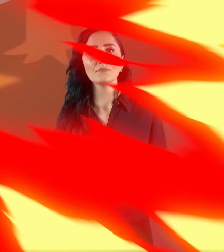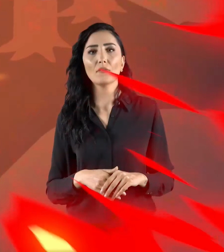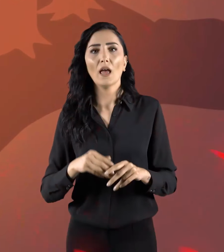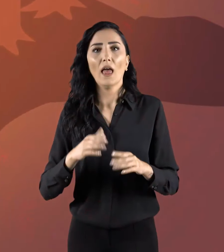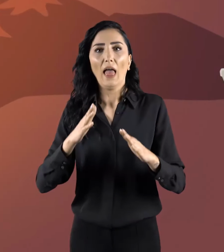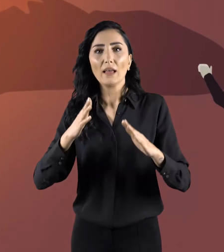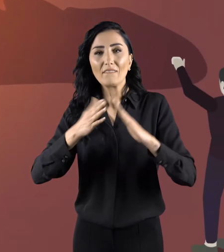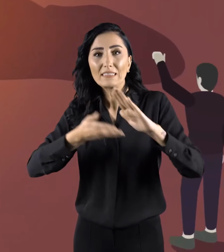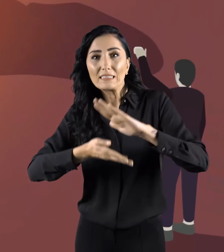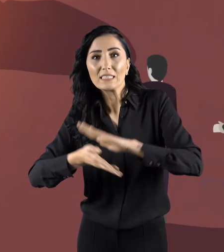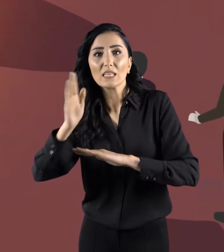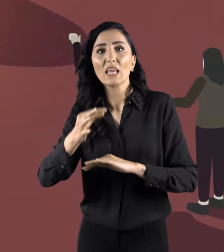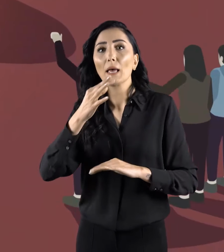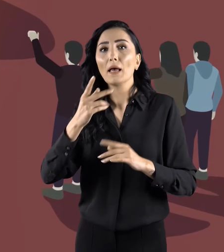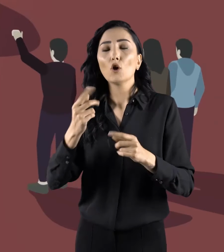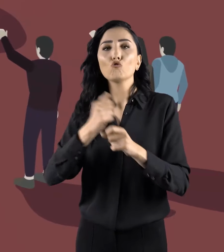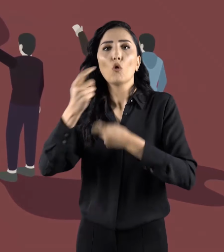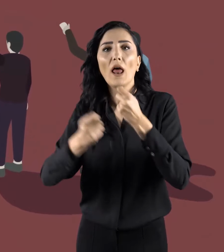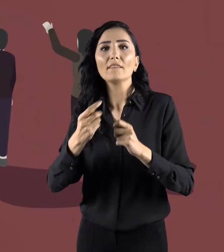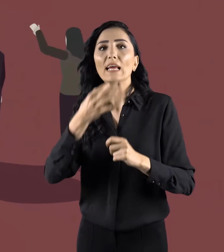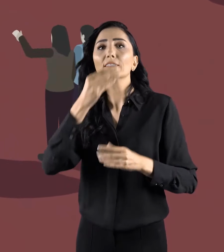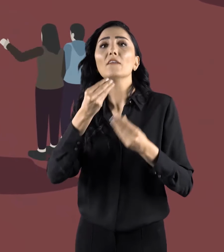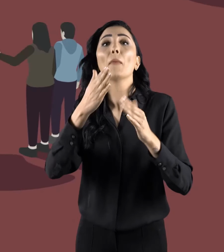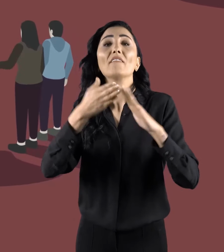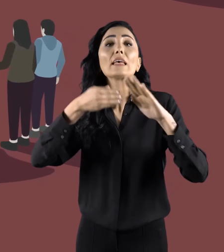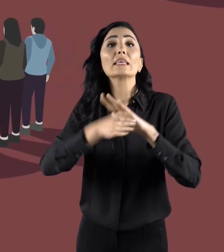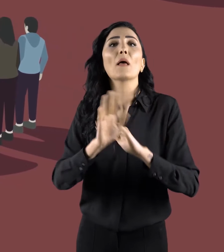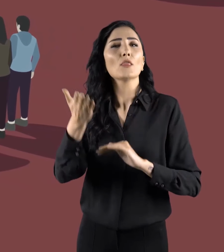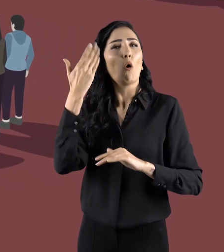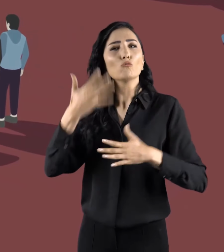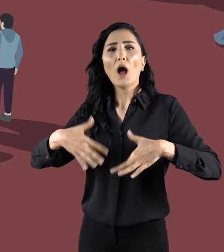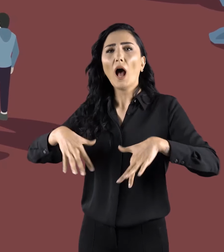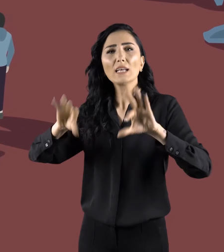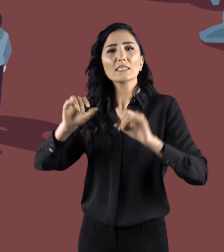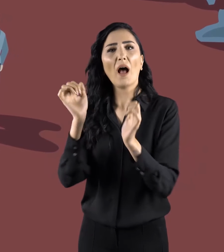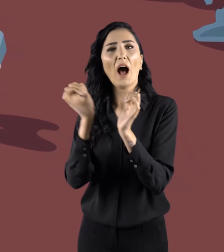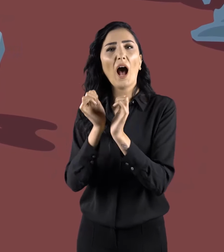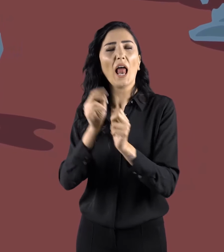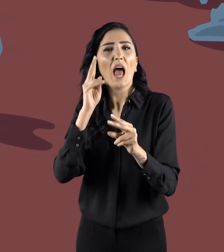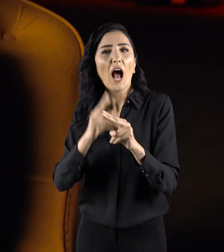Tahliye sırasında yetkililer izin vermedikçe eve girmeyin. Daha önce hazırladığınız aile acil eylem